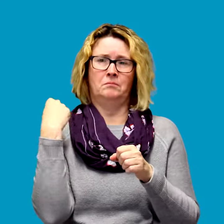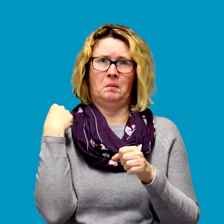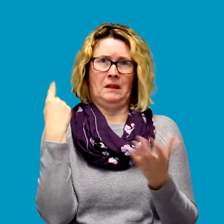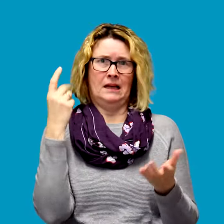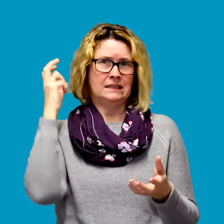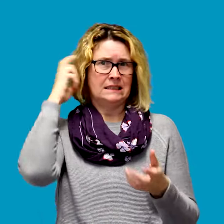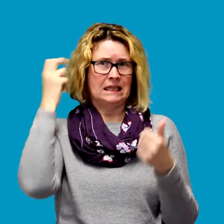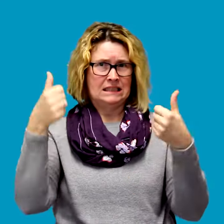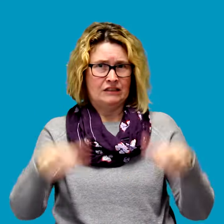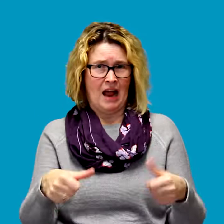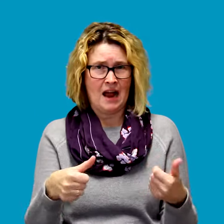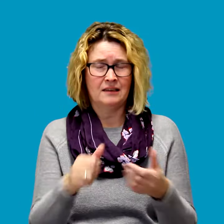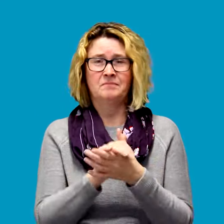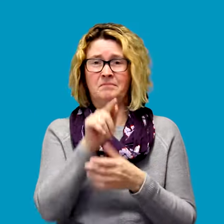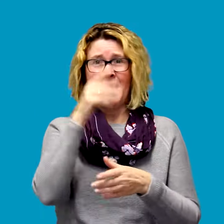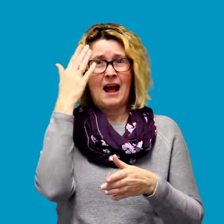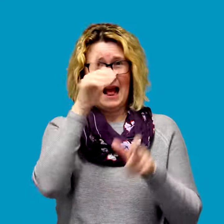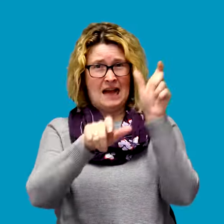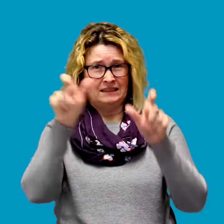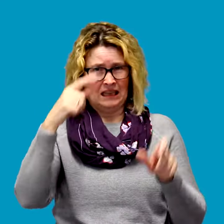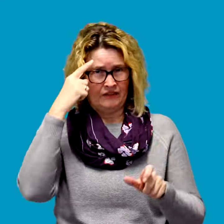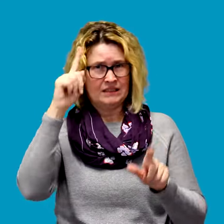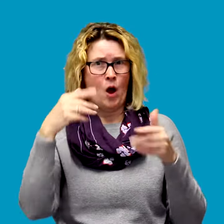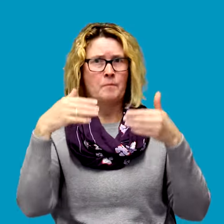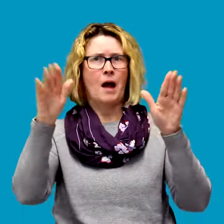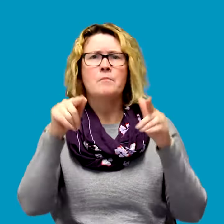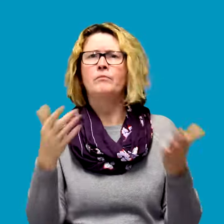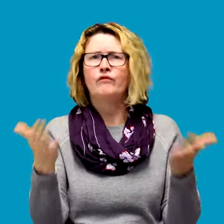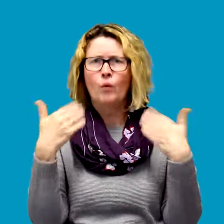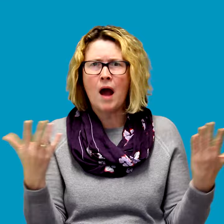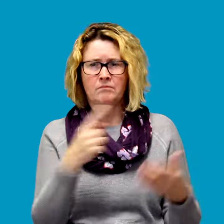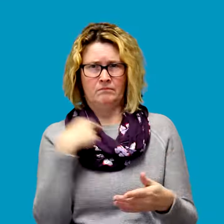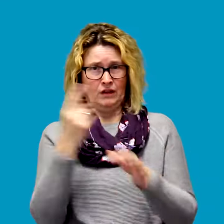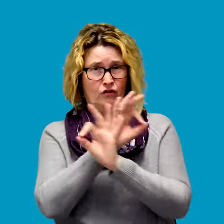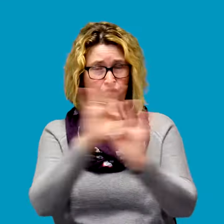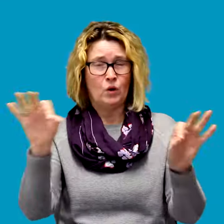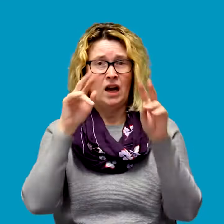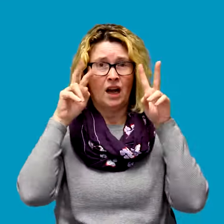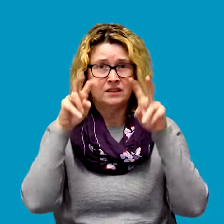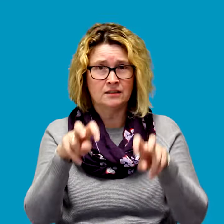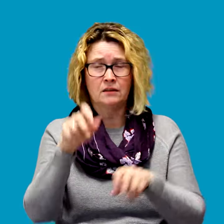Und neulich die Story um den CI-Zwang. Unsere Leser wussten von alledem mehr. Warum? Weil wir für sie recherchiert haben.